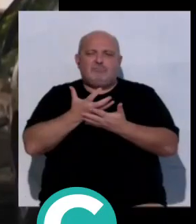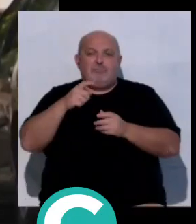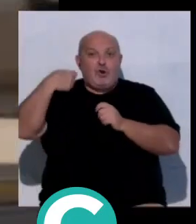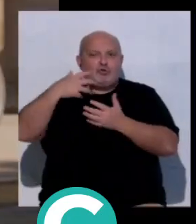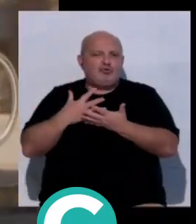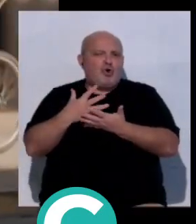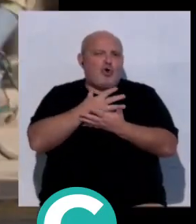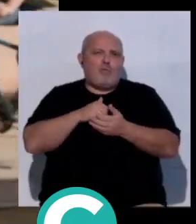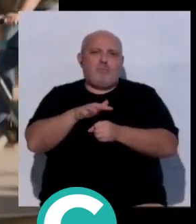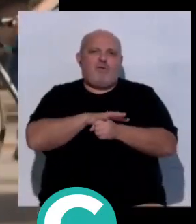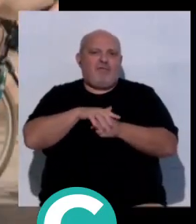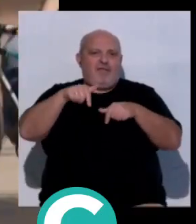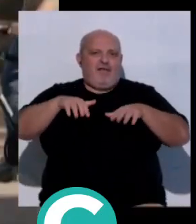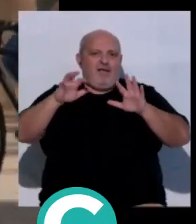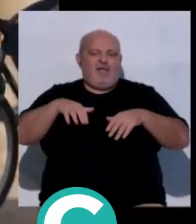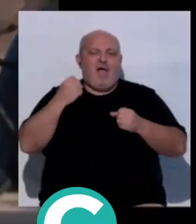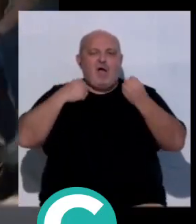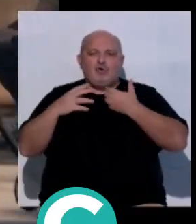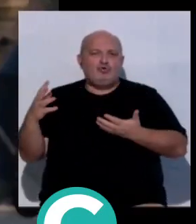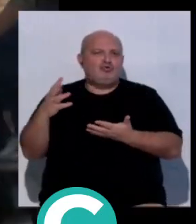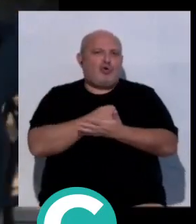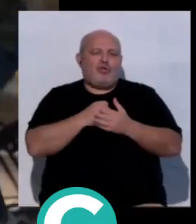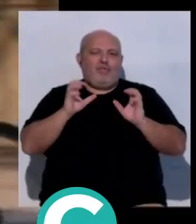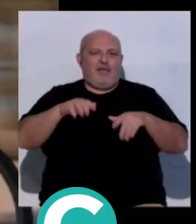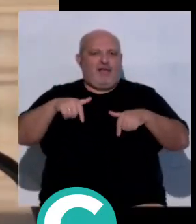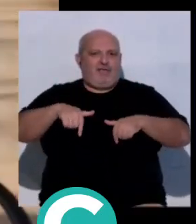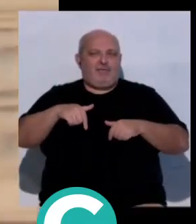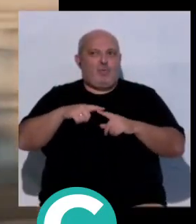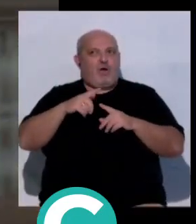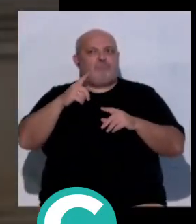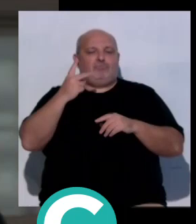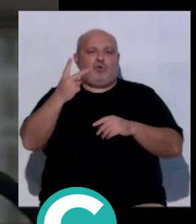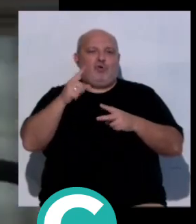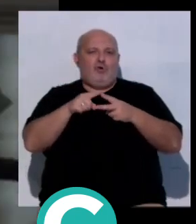en la provincia y cuenta con mayoría de actores gaditanos cumpliendo así con dos de los objetivos